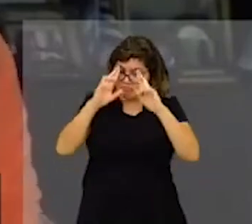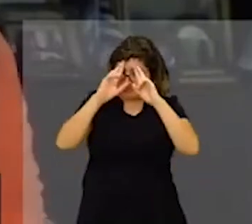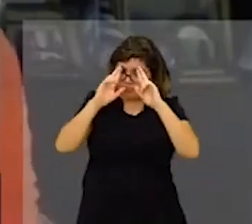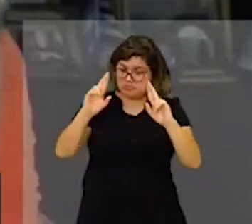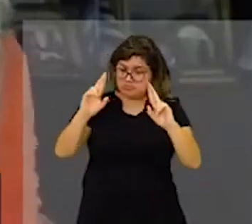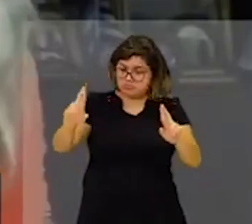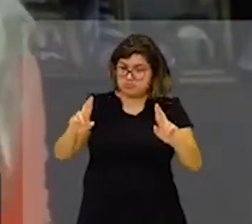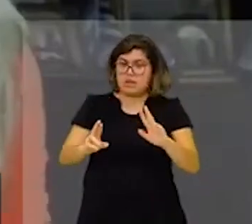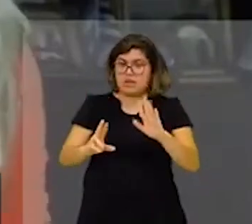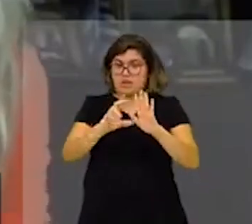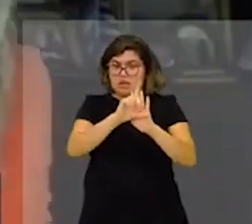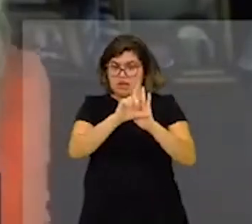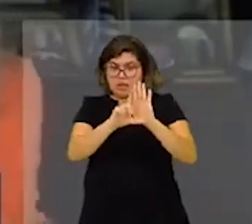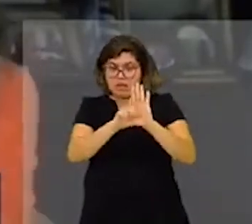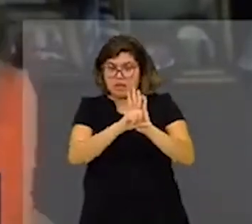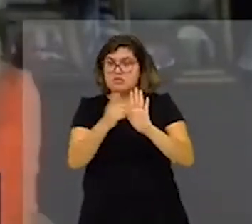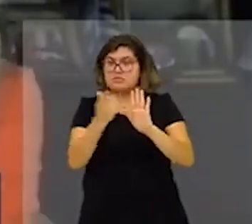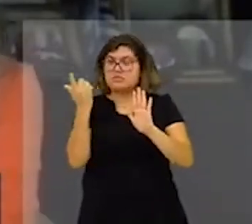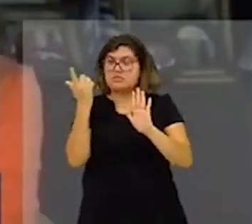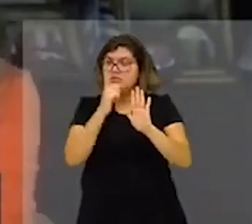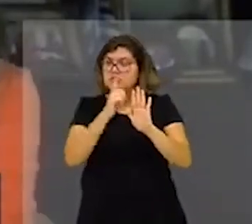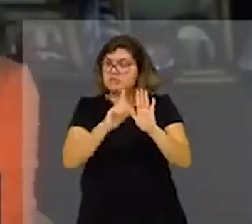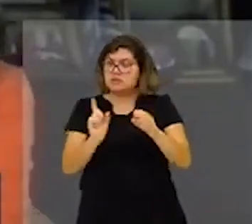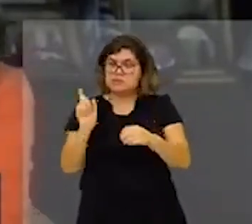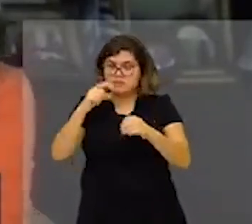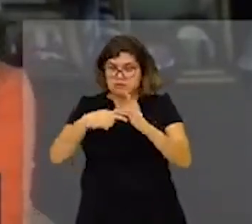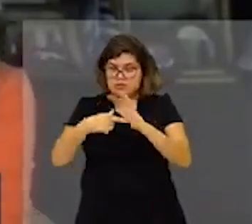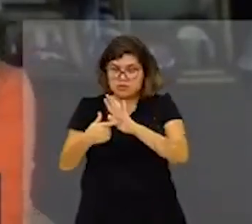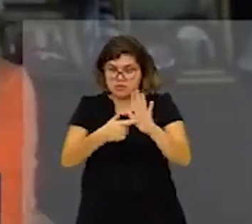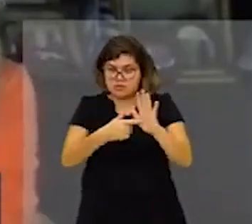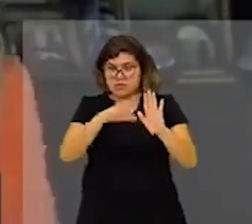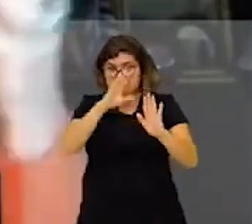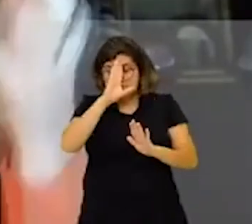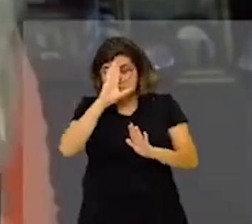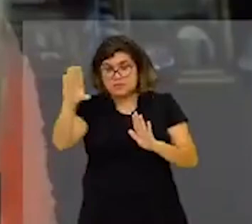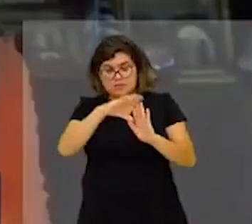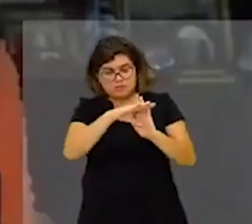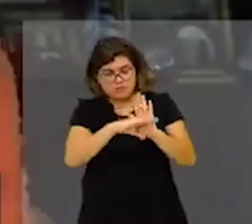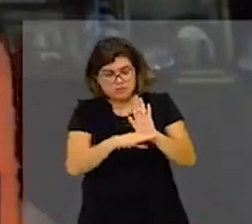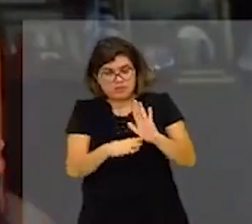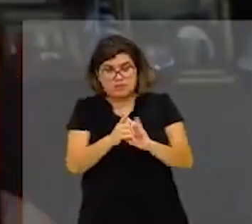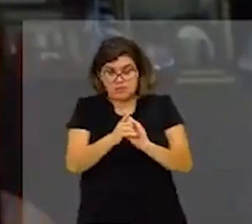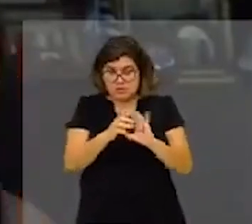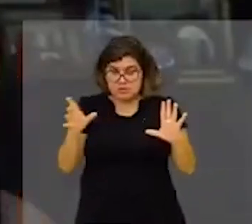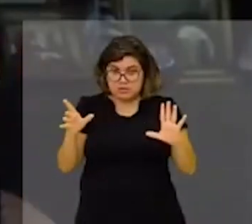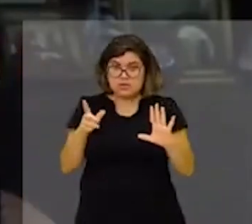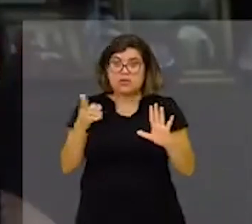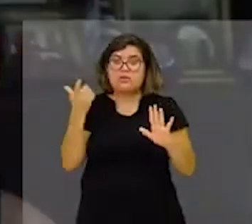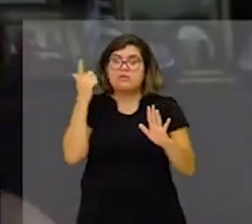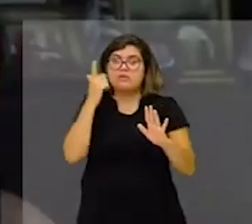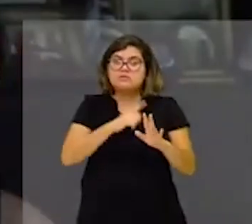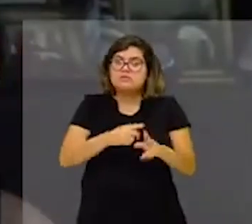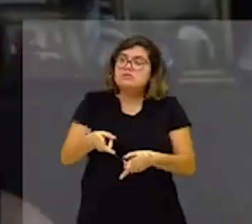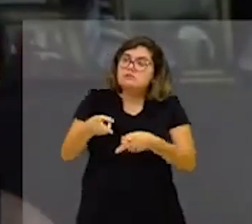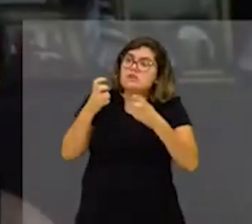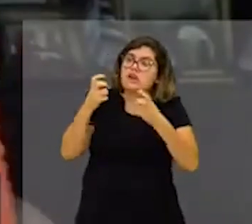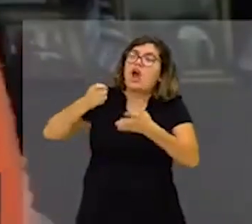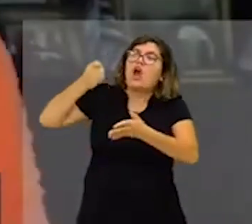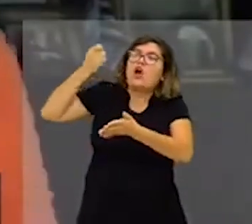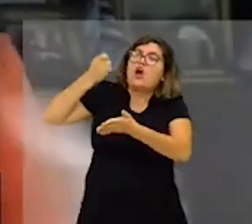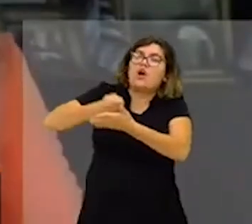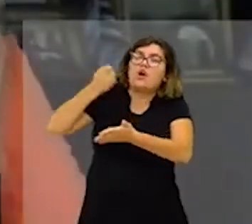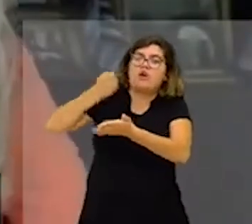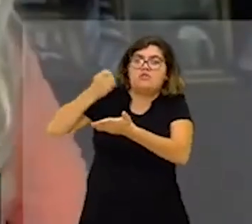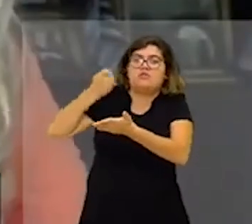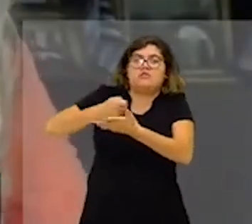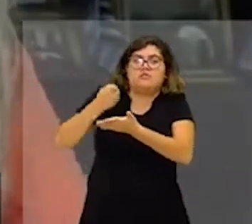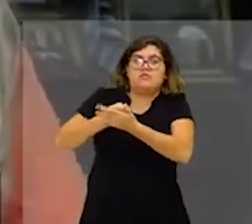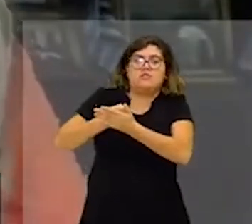de trazer princípios Democráticos que a serem observados Obrigatoriamente pelas legendas